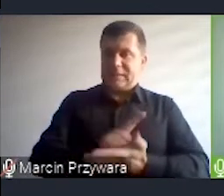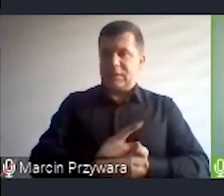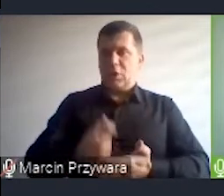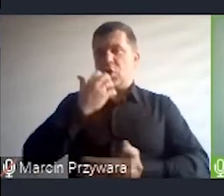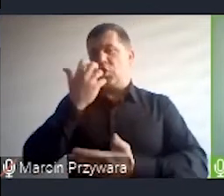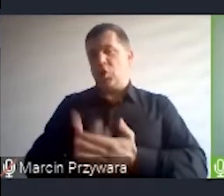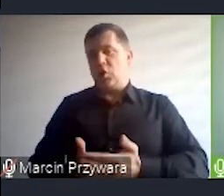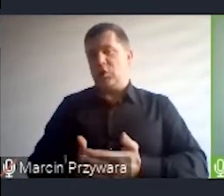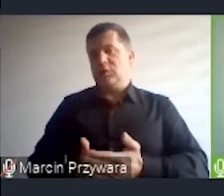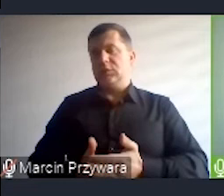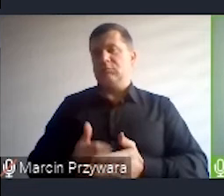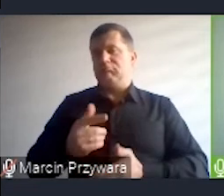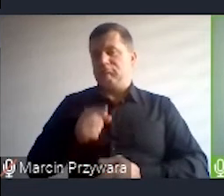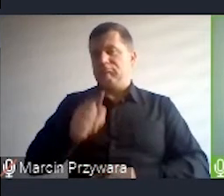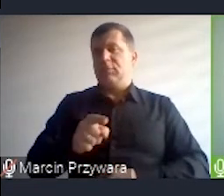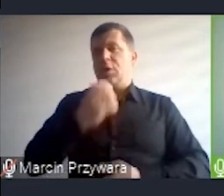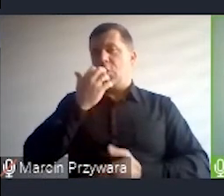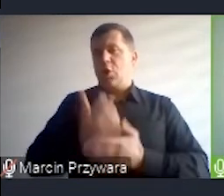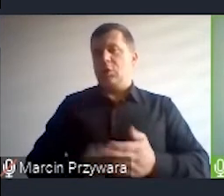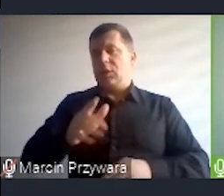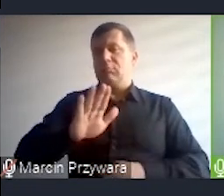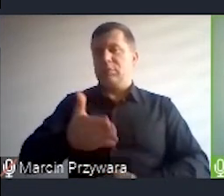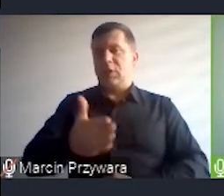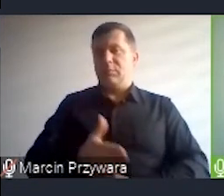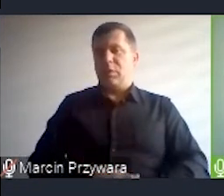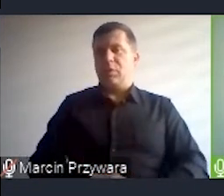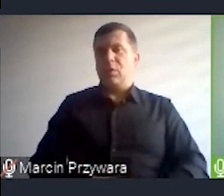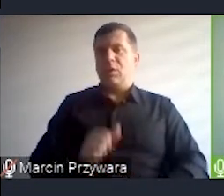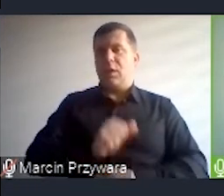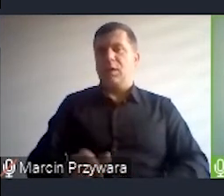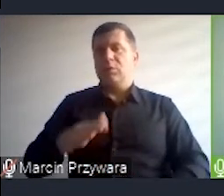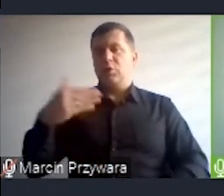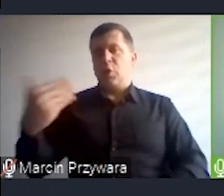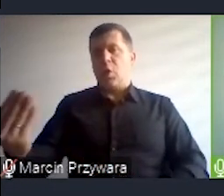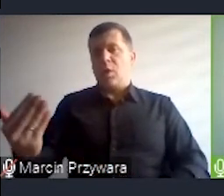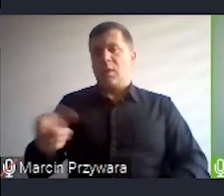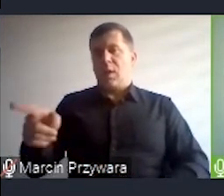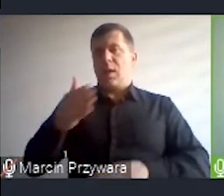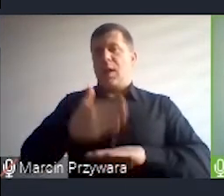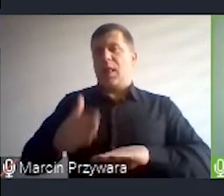pożytki z tytułu korzystania z przedmiotów są po stronie leasingobiorcy,